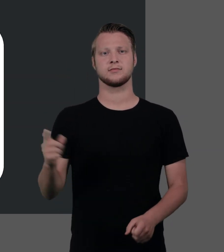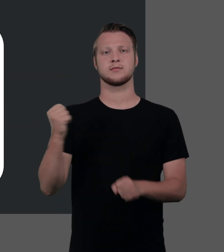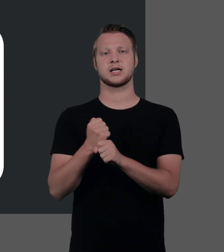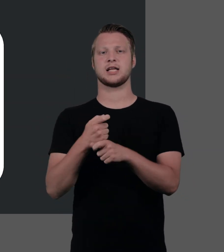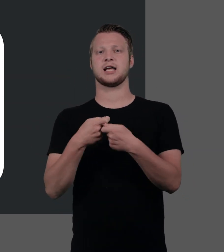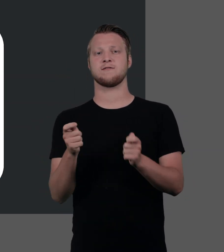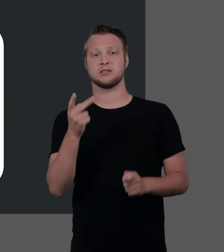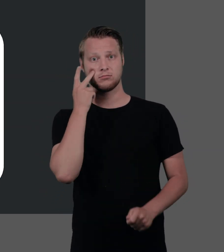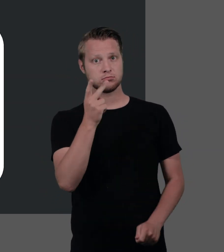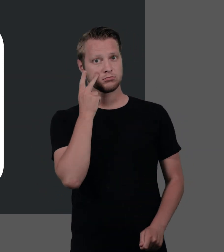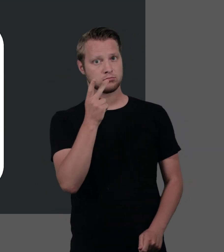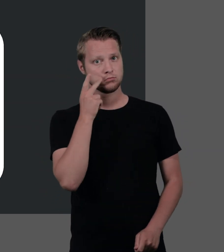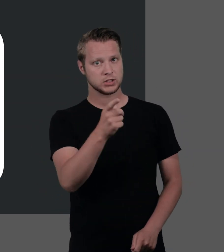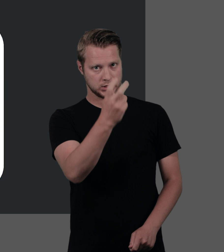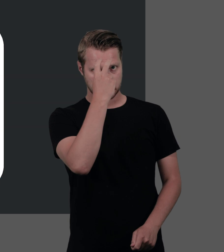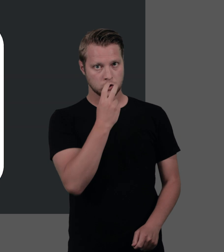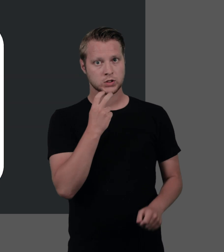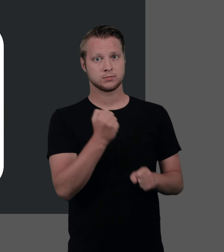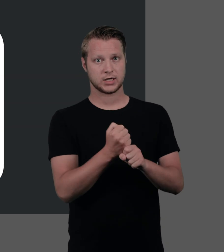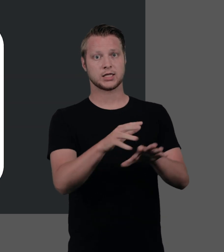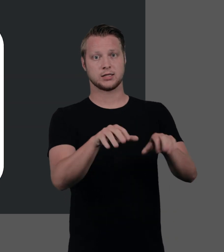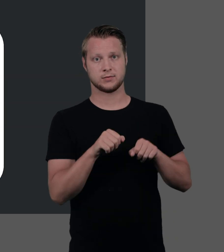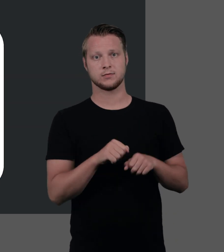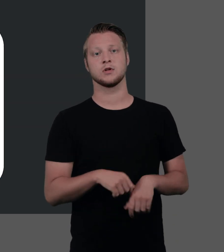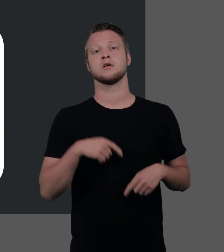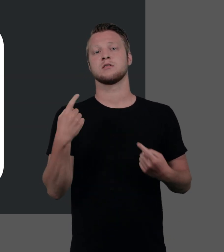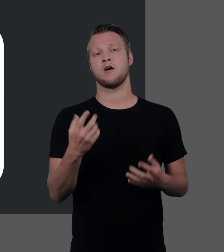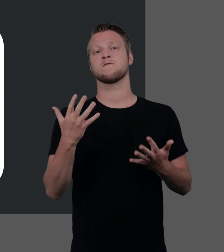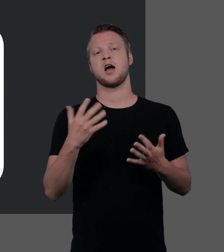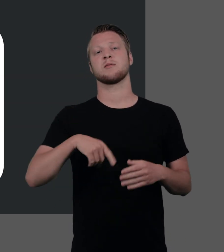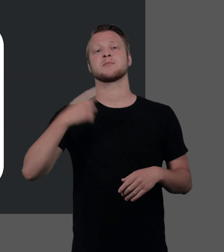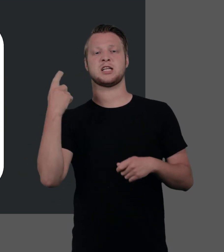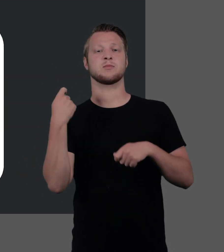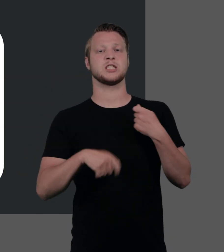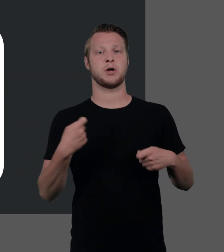Werkgevers zijn vaak flexibeler als je laat zien dat je een serieuze werknemer bent.